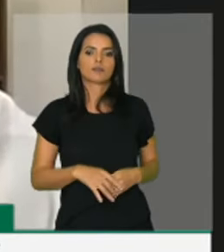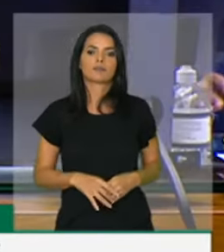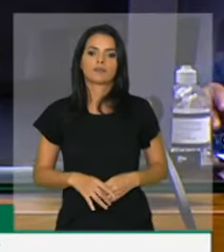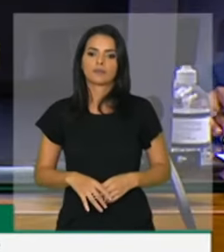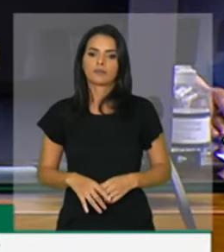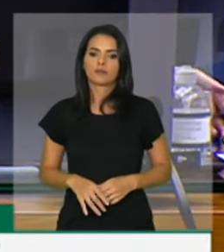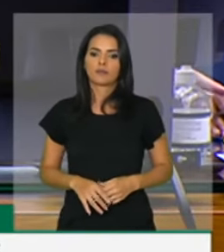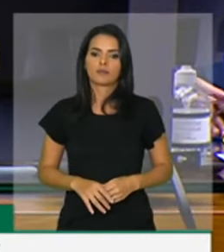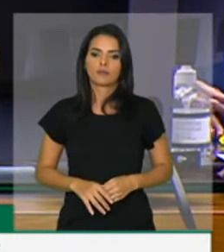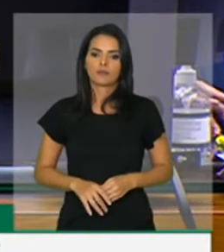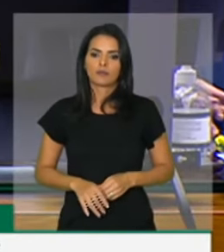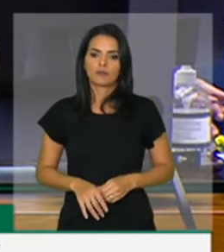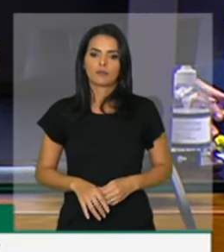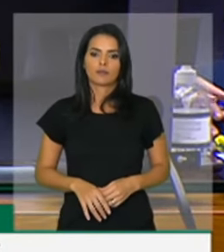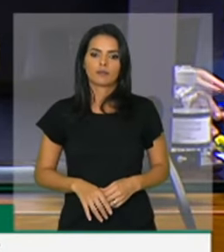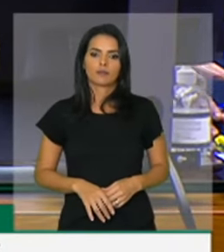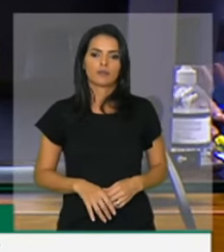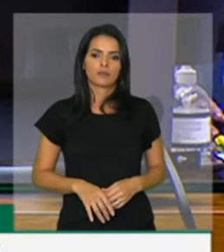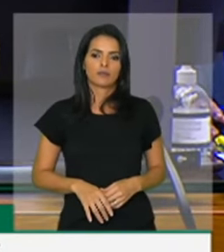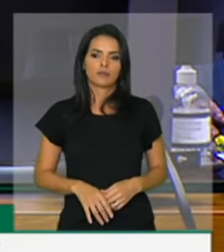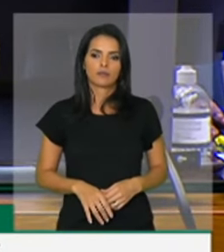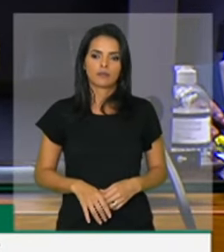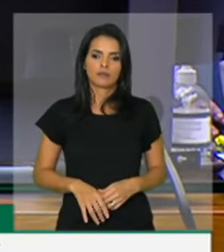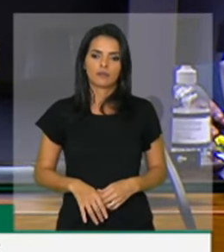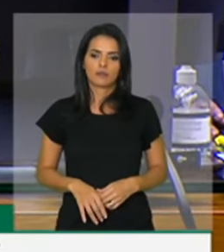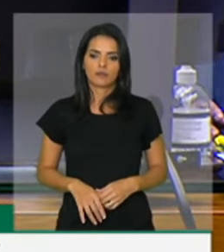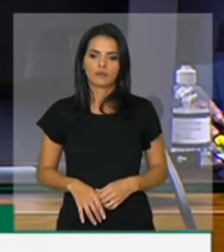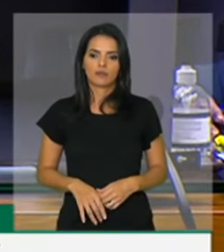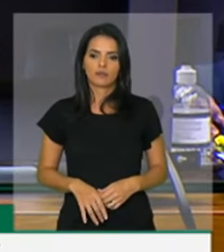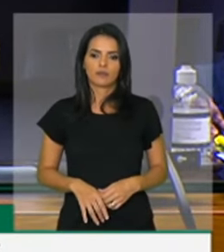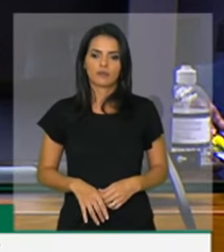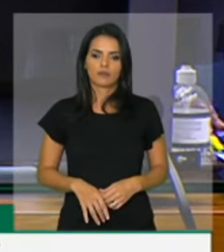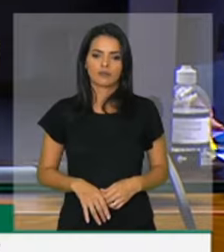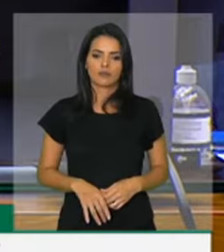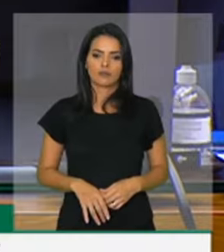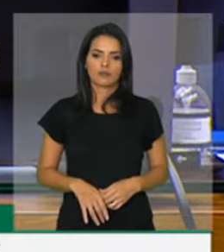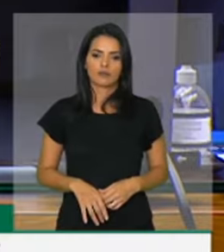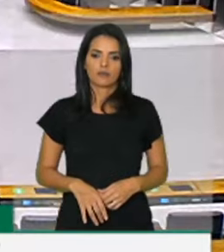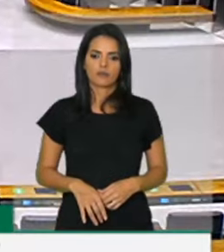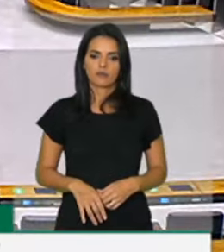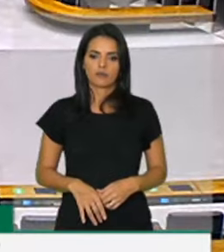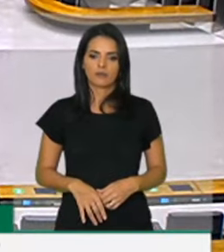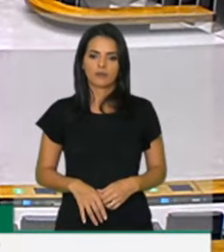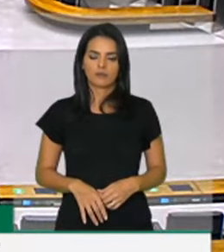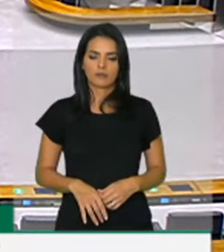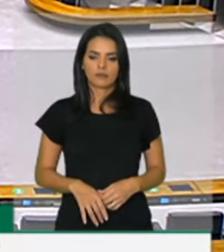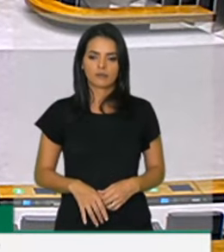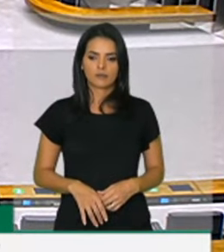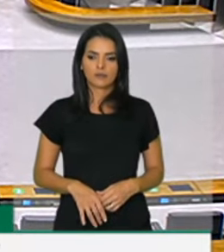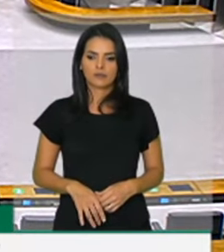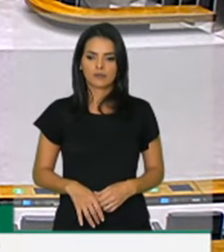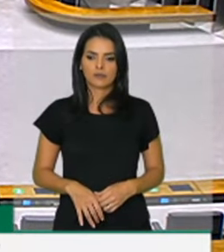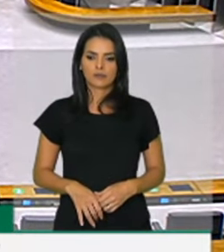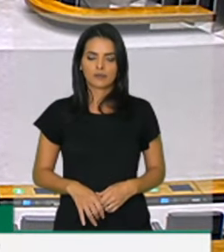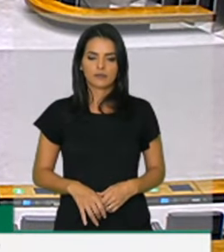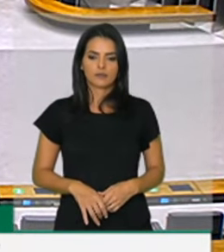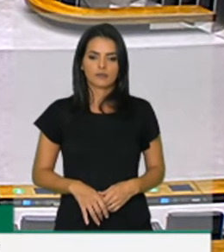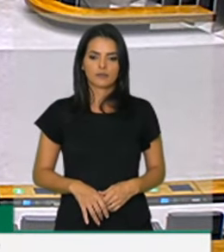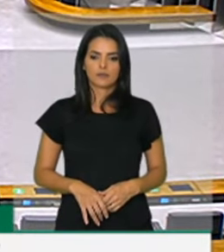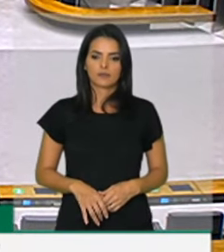POSSÍVEL. -- [PRESIDENTE]: O SENHOR REPRESENTA A LIDERANÇA? TÁ, OBRIGADO DEPUTADO JÚLIO. -- [DEPUTADO]: PODE REGISTRAR PARA O PL TAMBÉM O TEMPO DE LIDERANÇA,